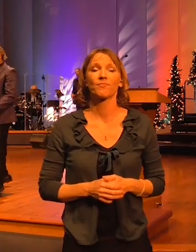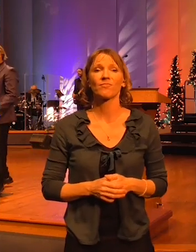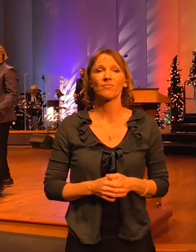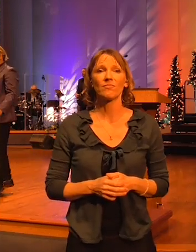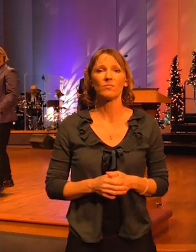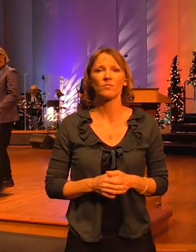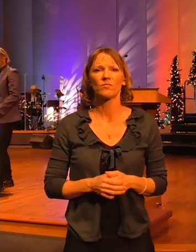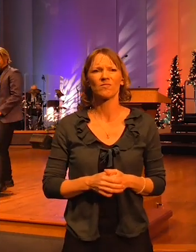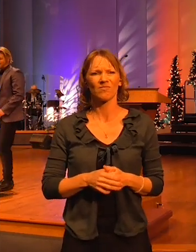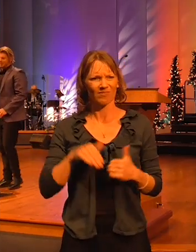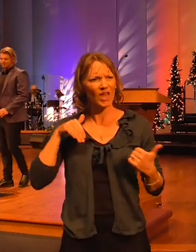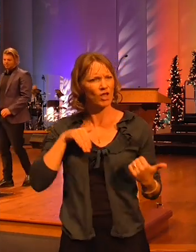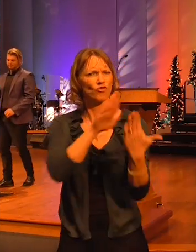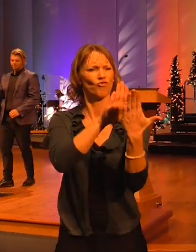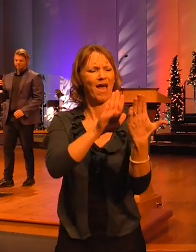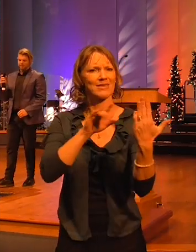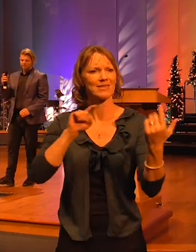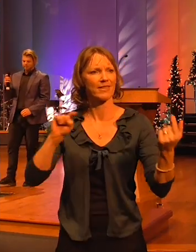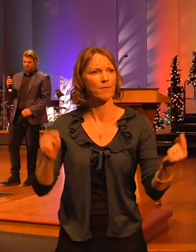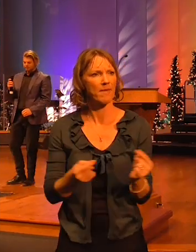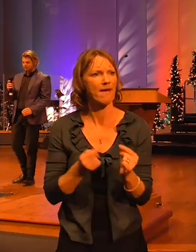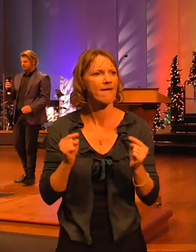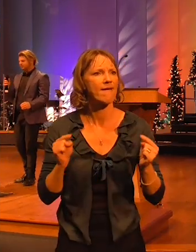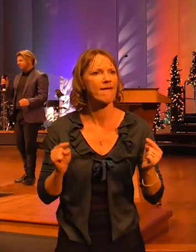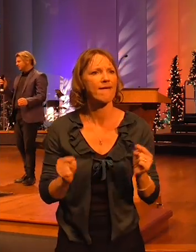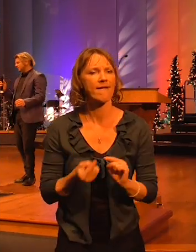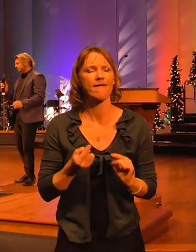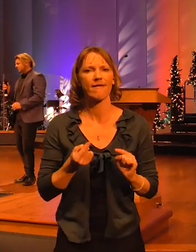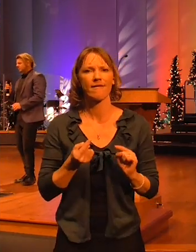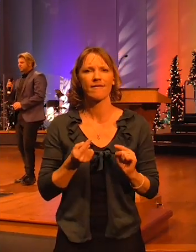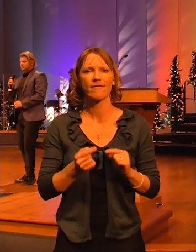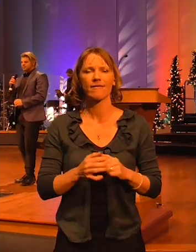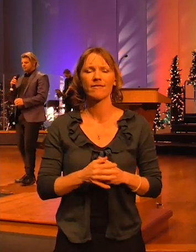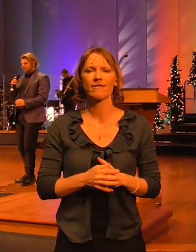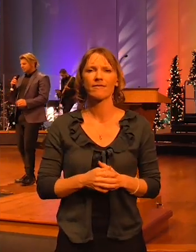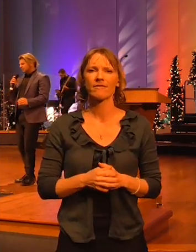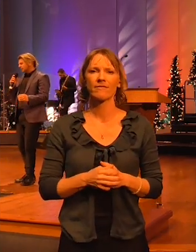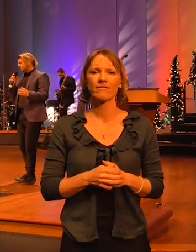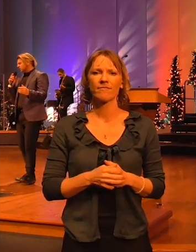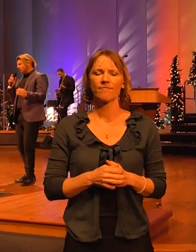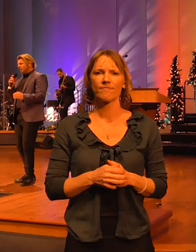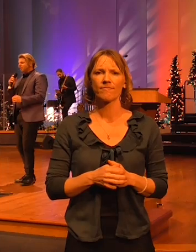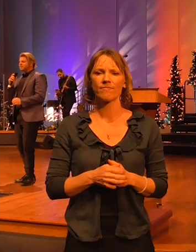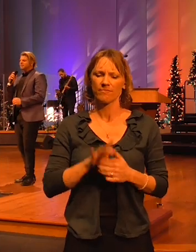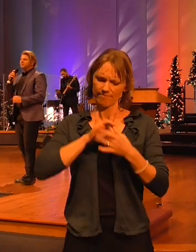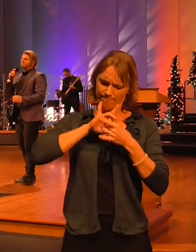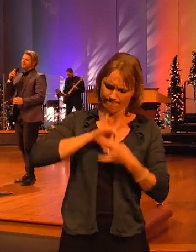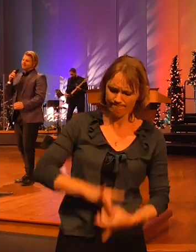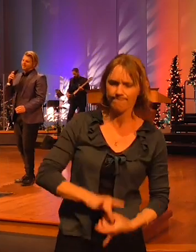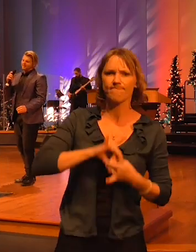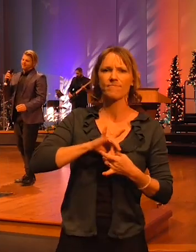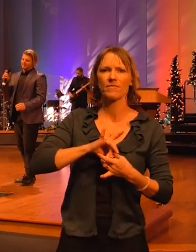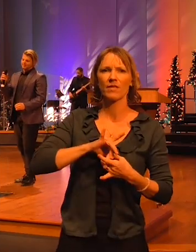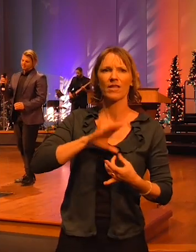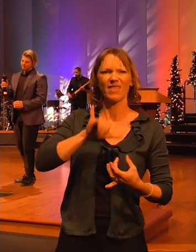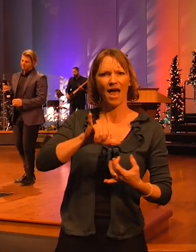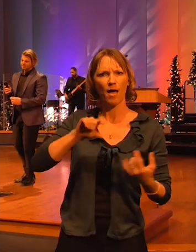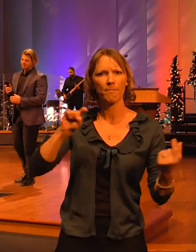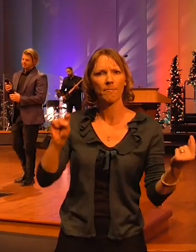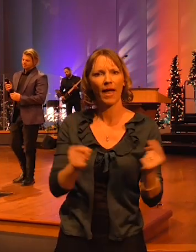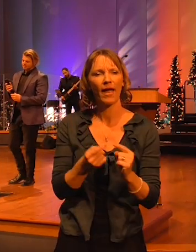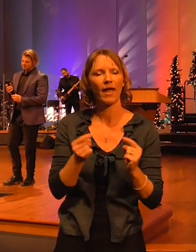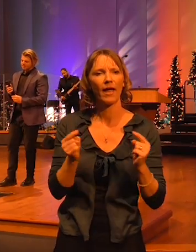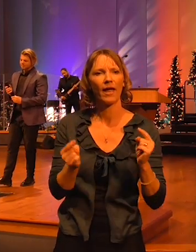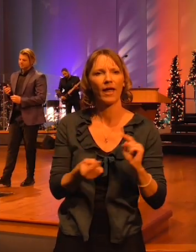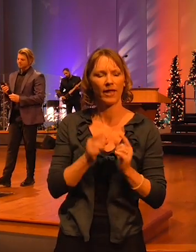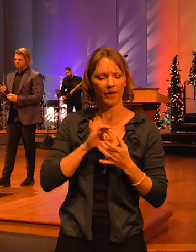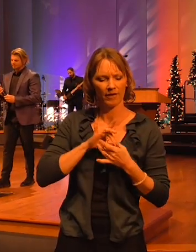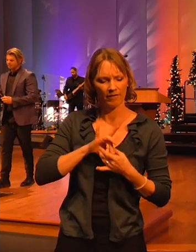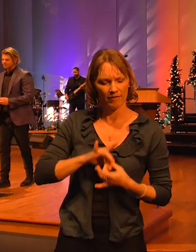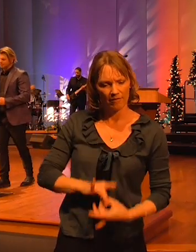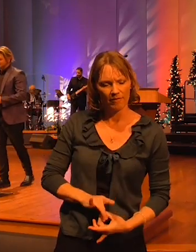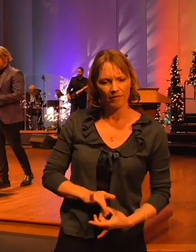dolor ve al dolor